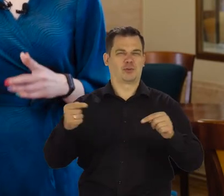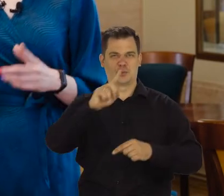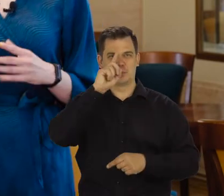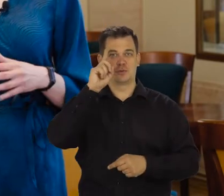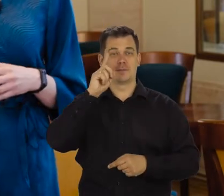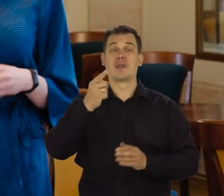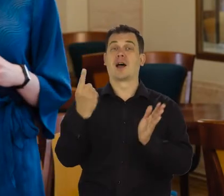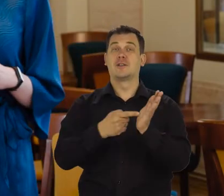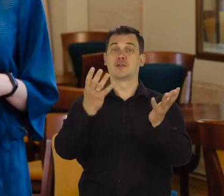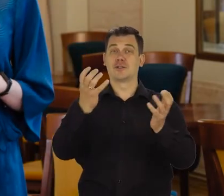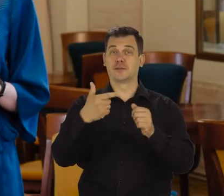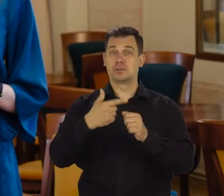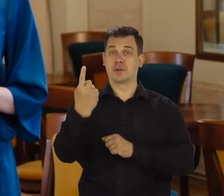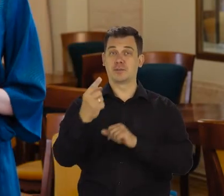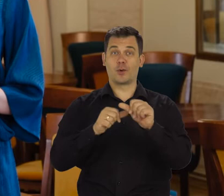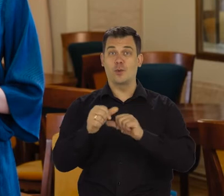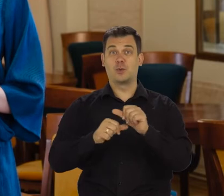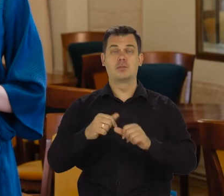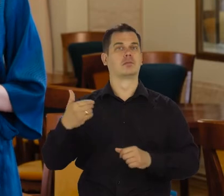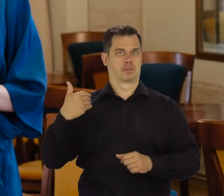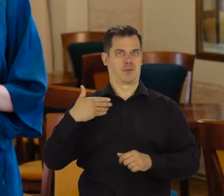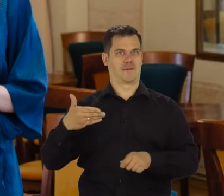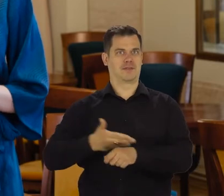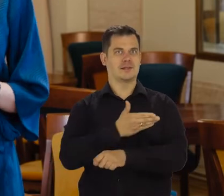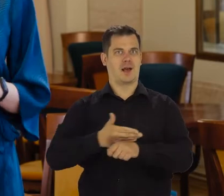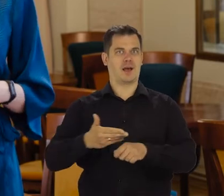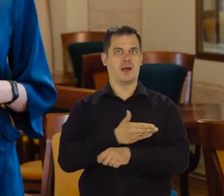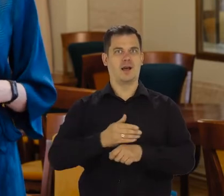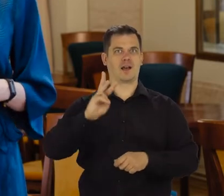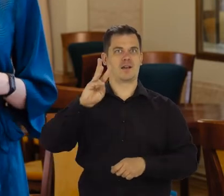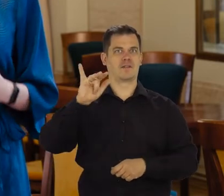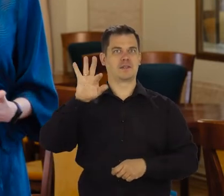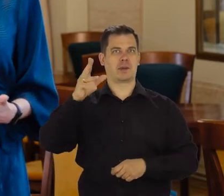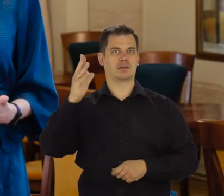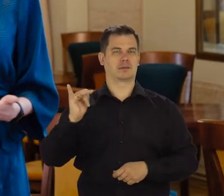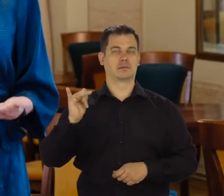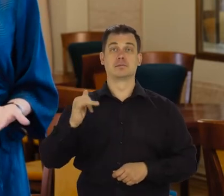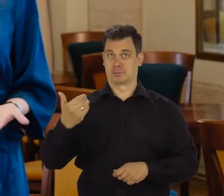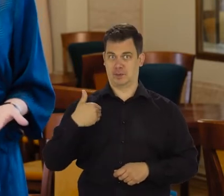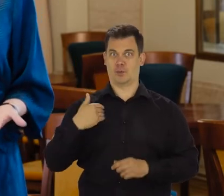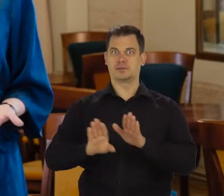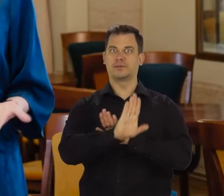Co ciekawe, w 1921 roku była tutaj też inscenizacja „Wesela” Wyspiańskiego,